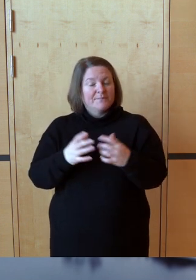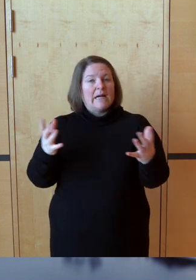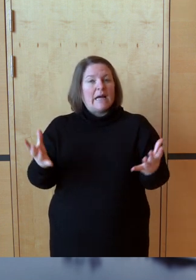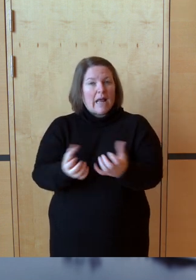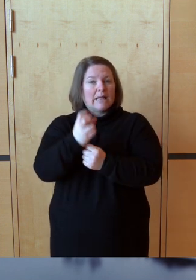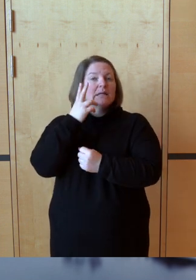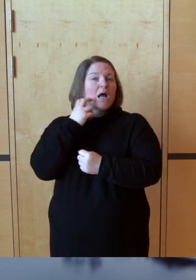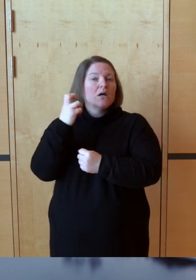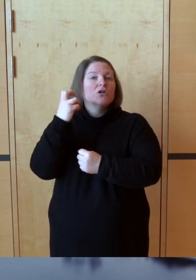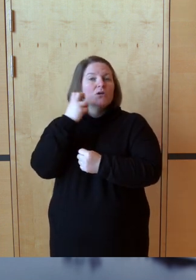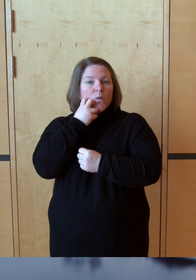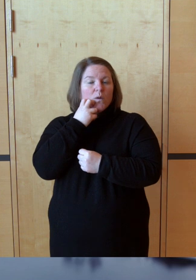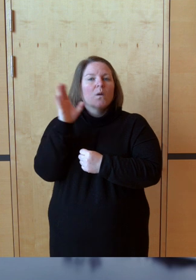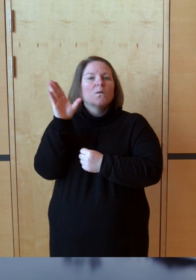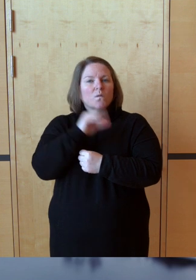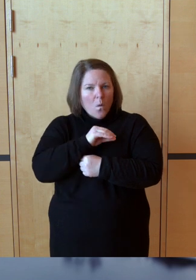Är strategiskt läge